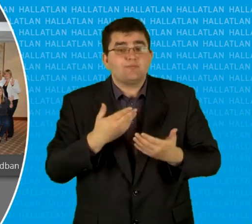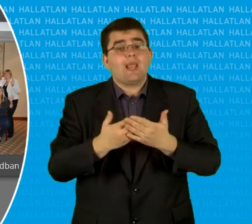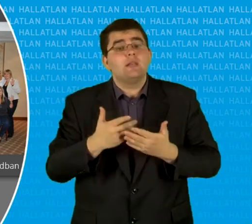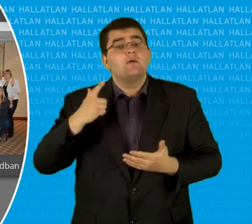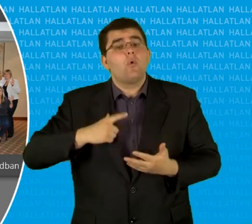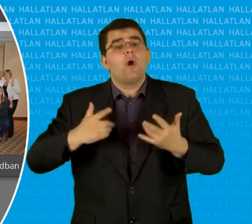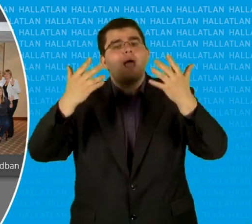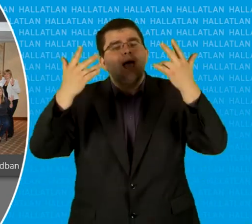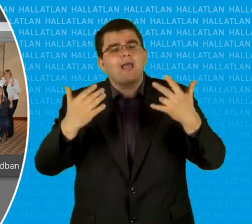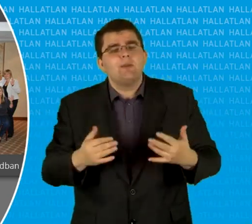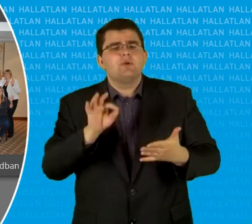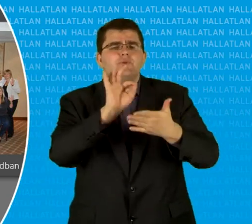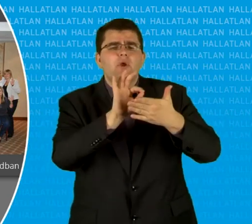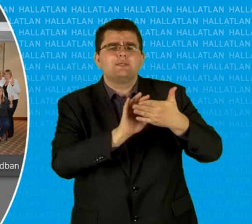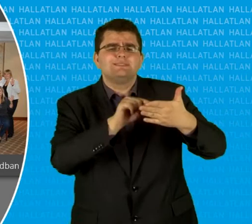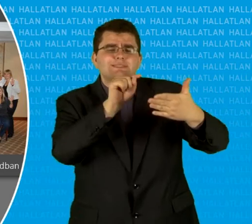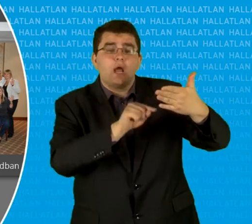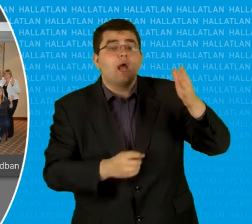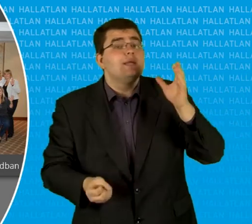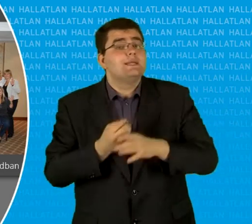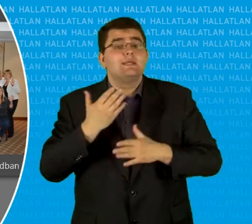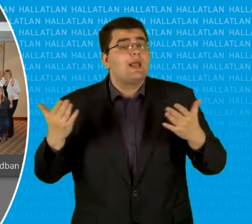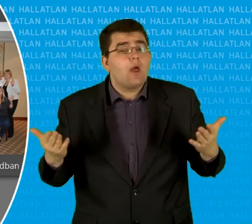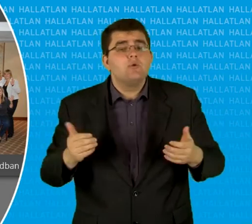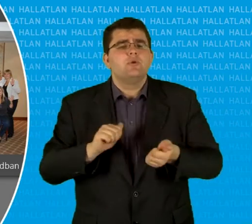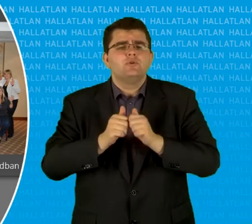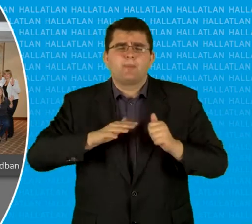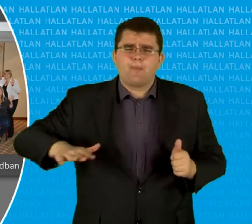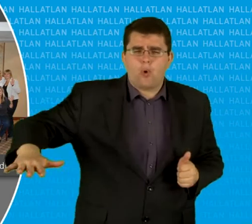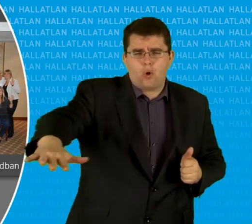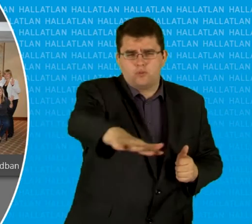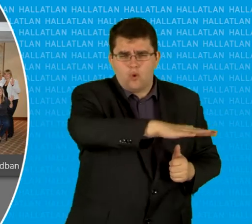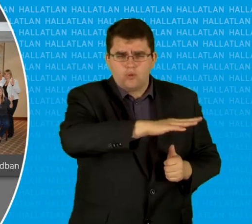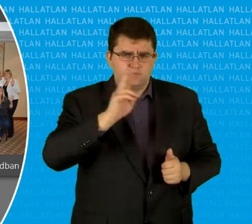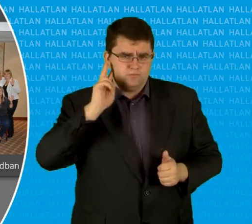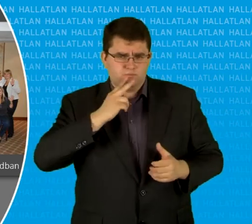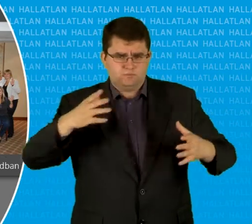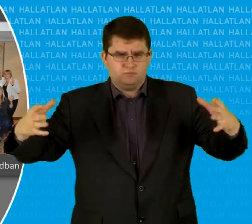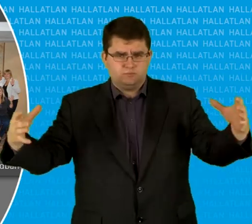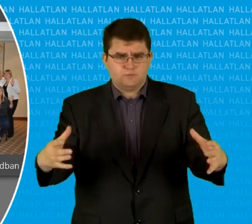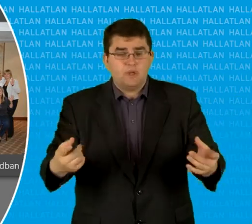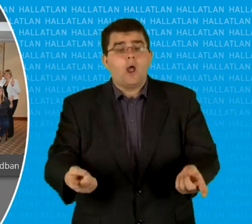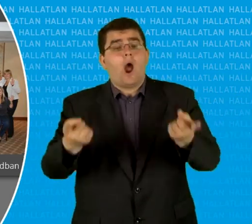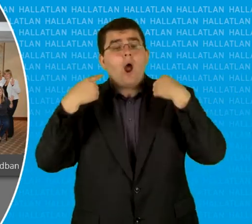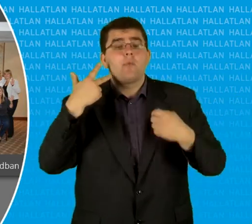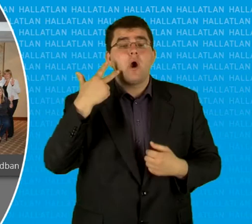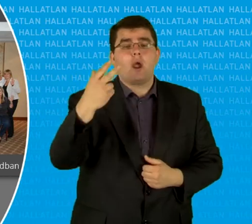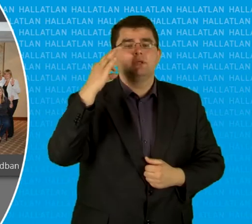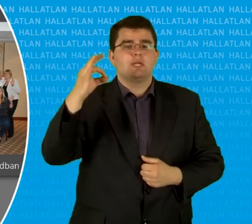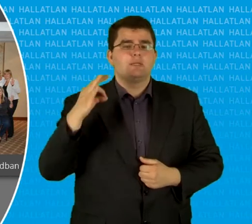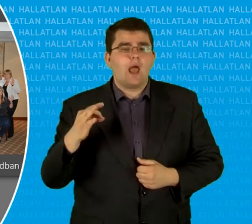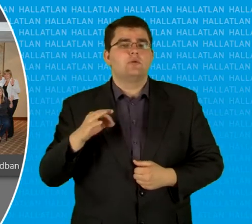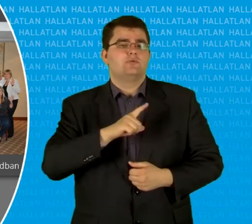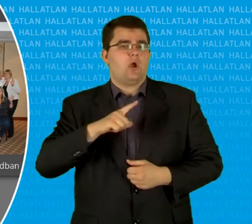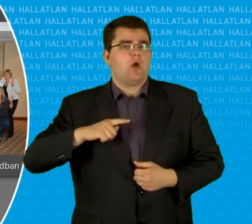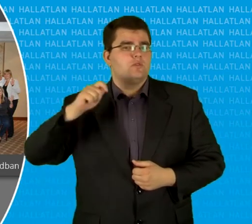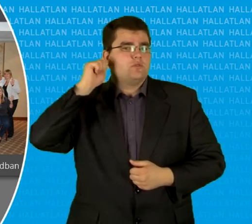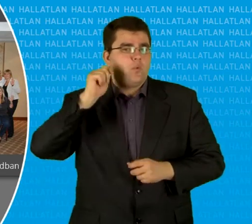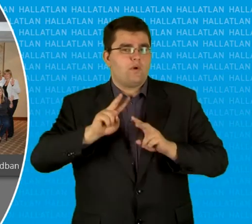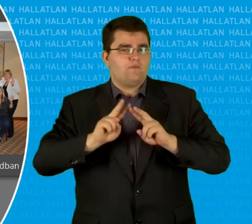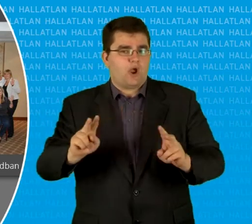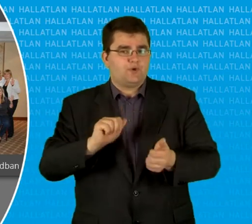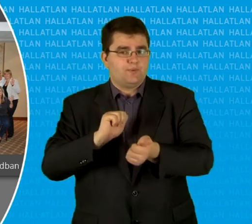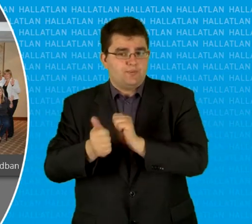Egy statisztikai felmérés eredményei alapján kb. 30% a női sportolók száma,